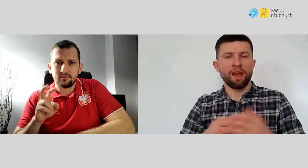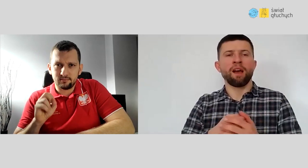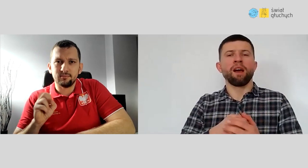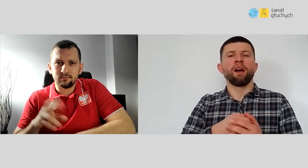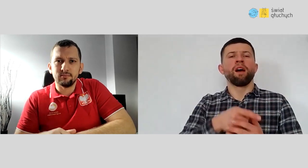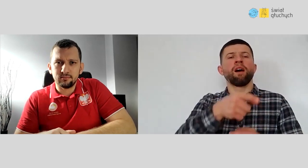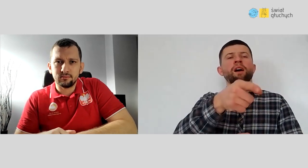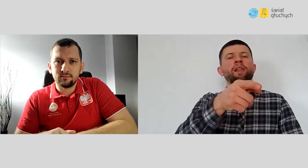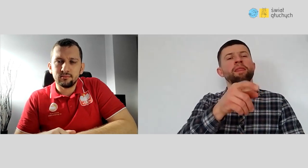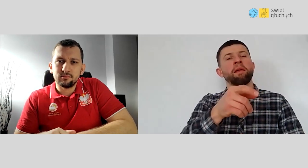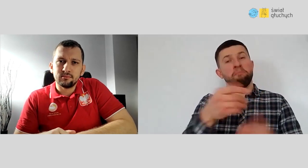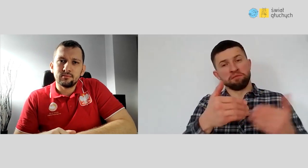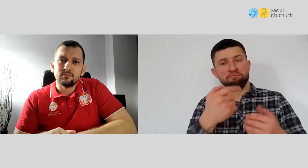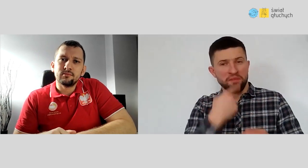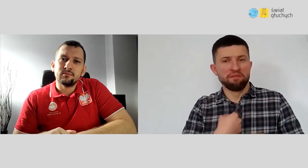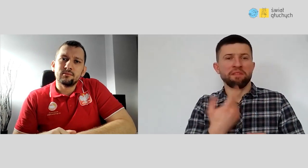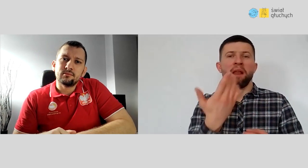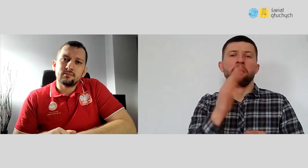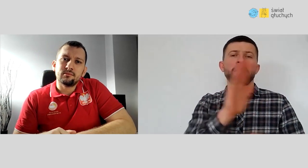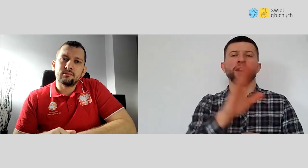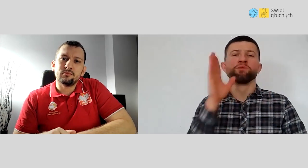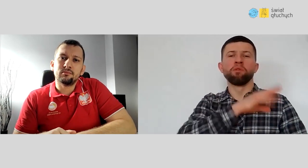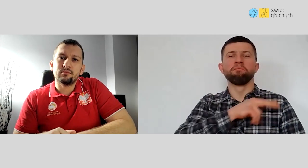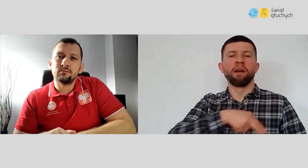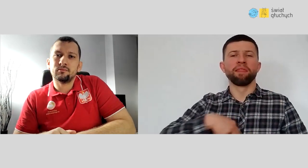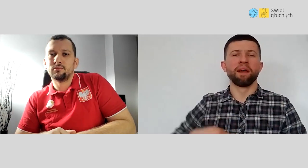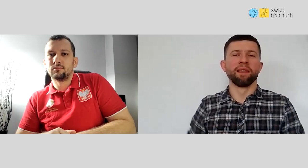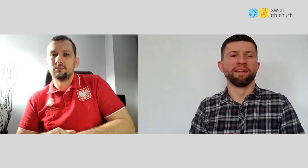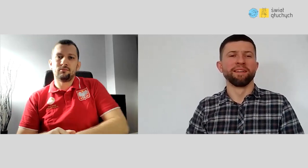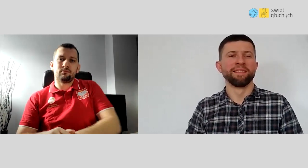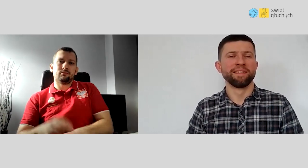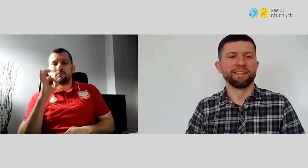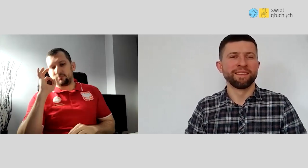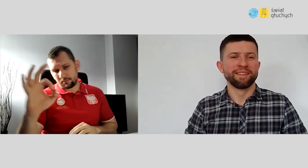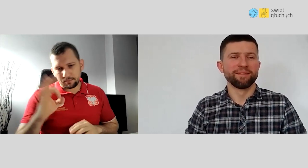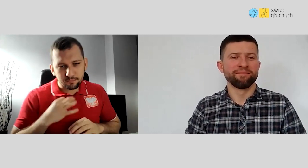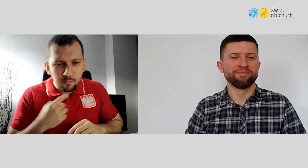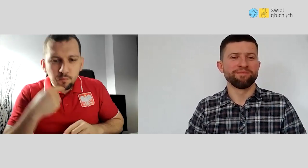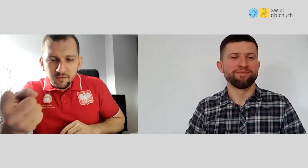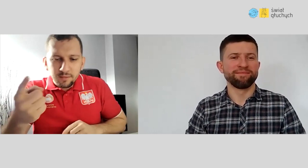Ile medali masz? Ok, powiem.